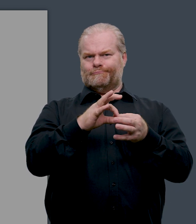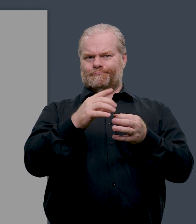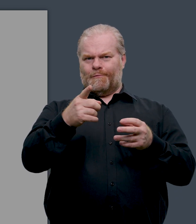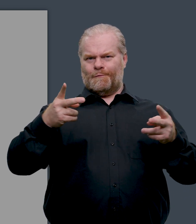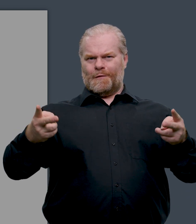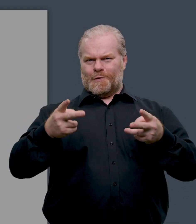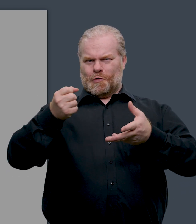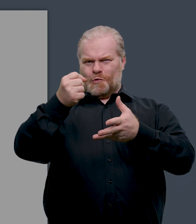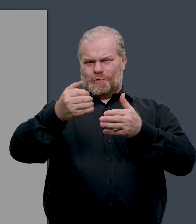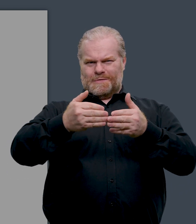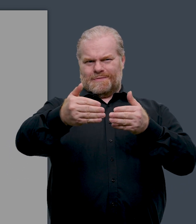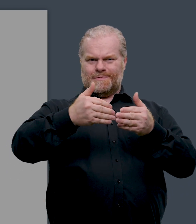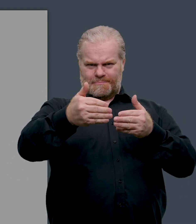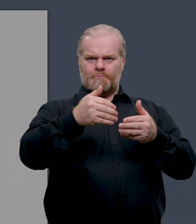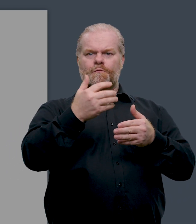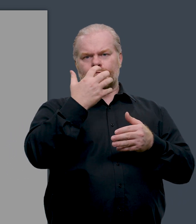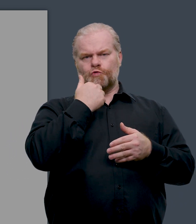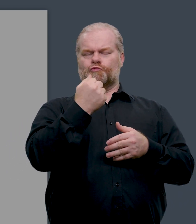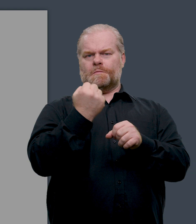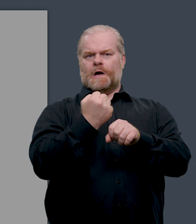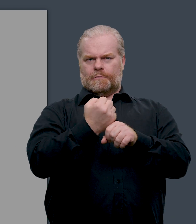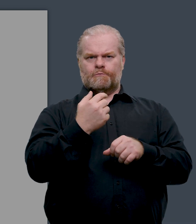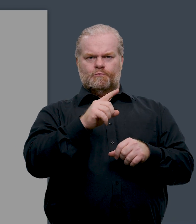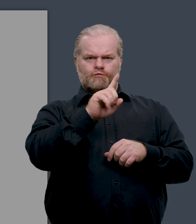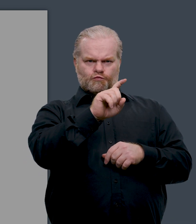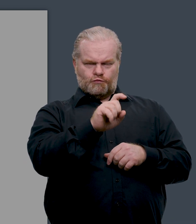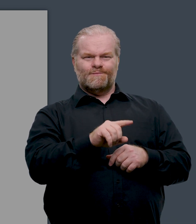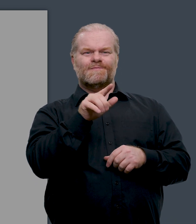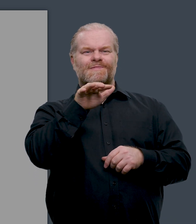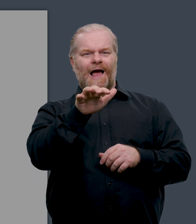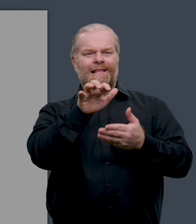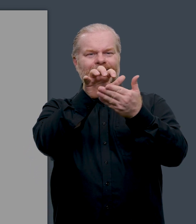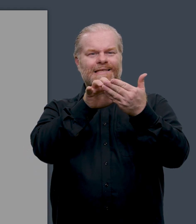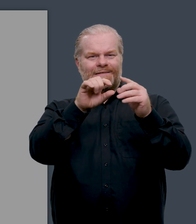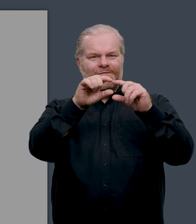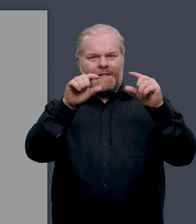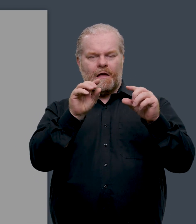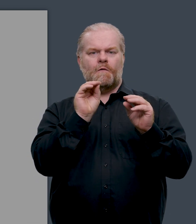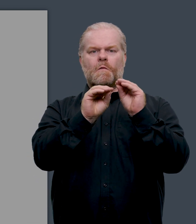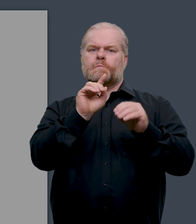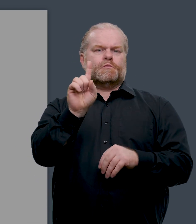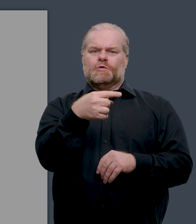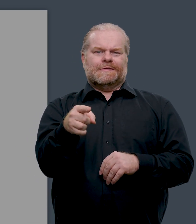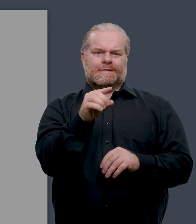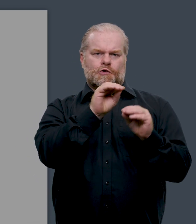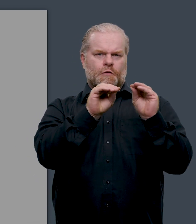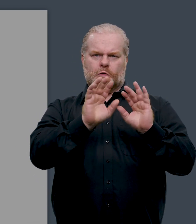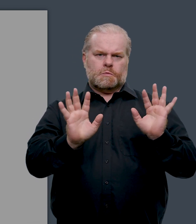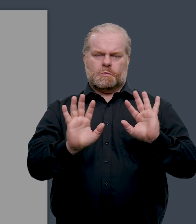die Sie während der Förderung ergreifen wollen. Das Textfeld müssen Sie nicht ausfüllen.